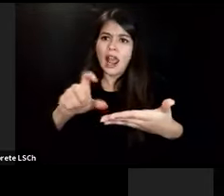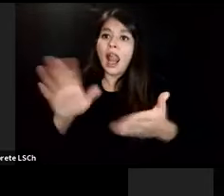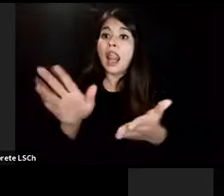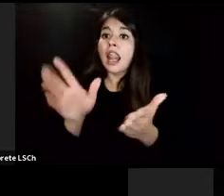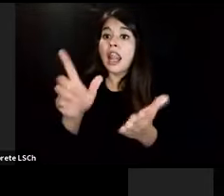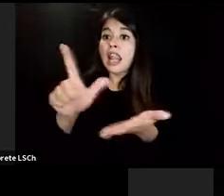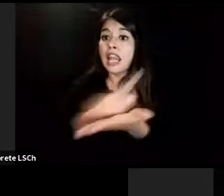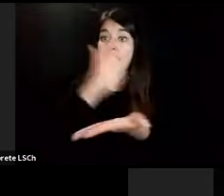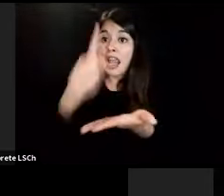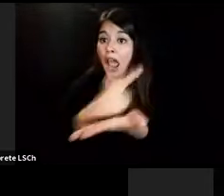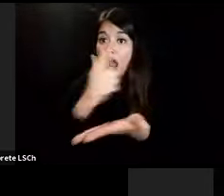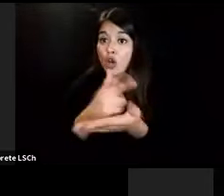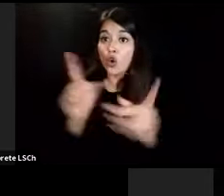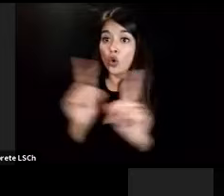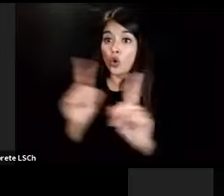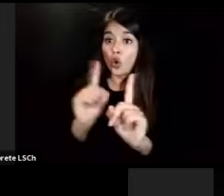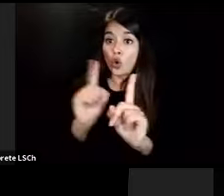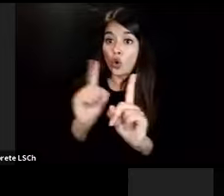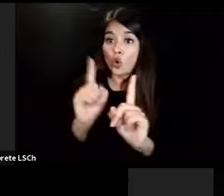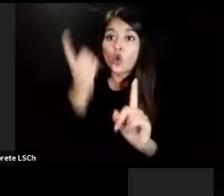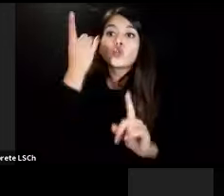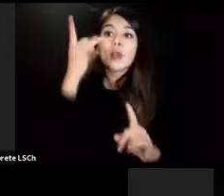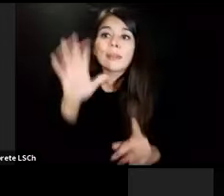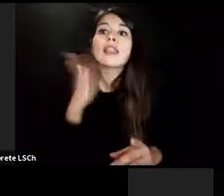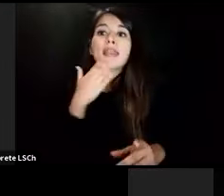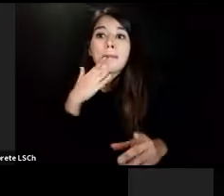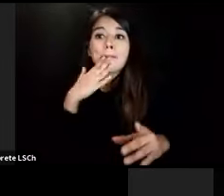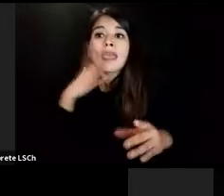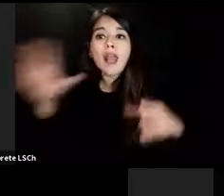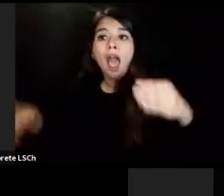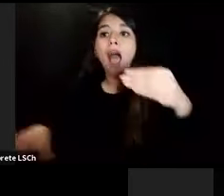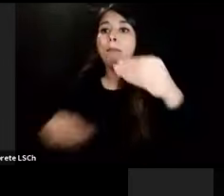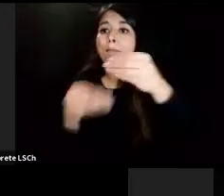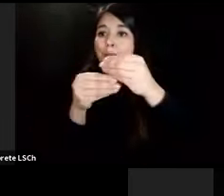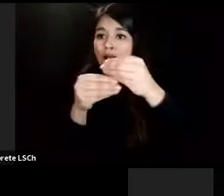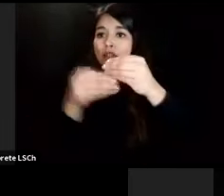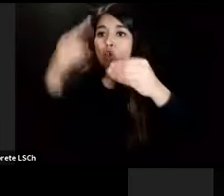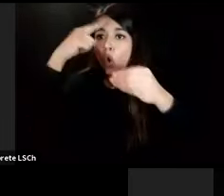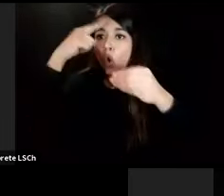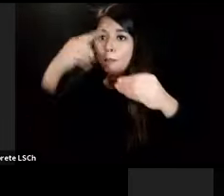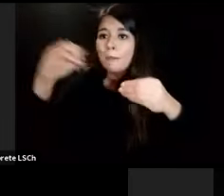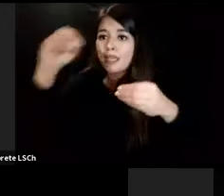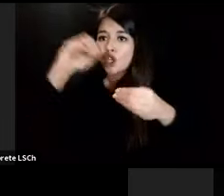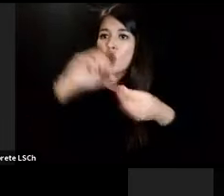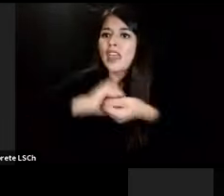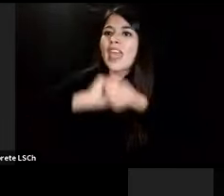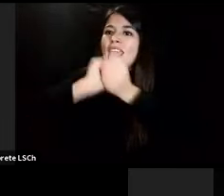o no solamente, sino que donde lo que importa es esta interpretación.